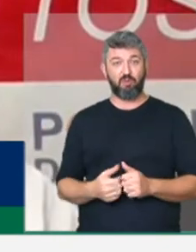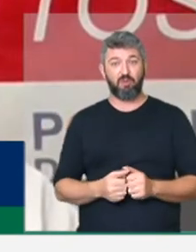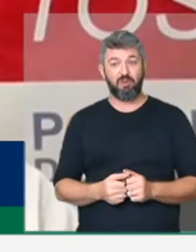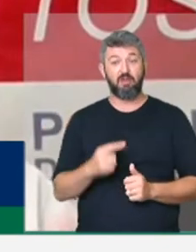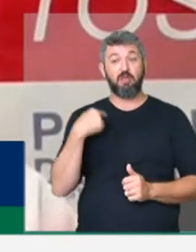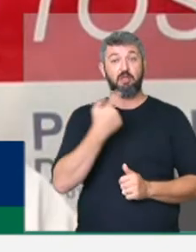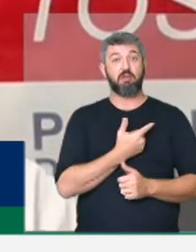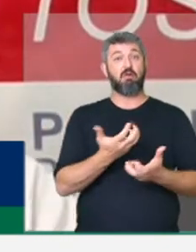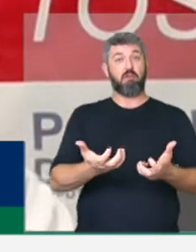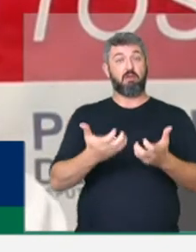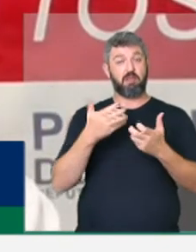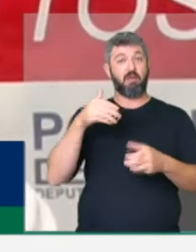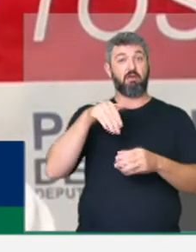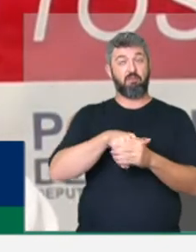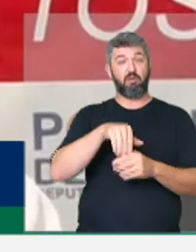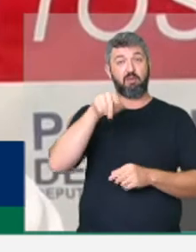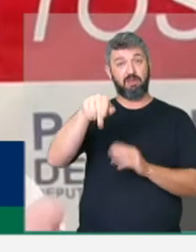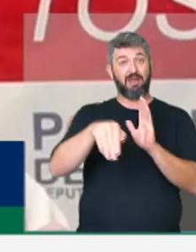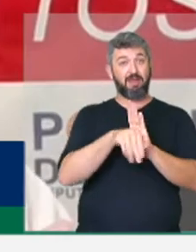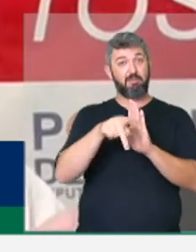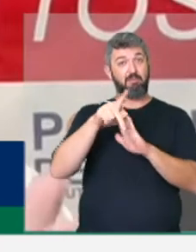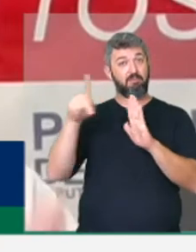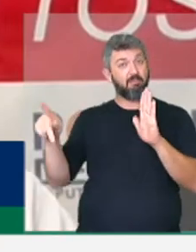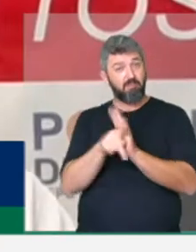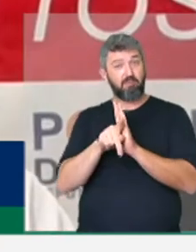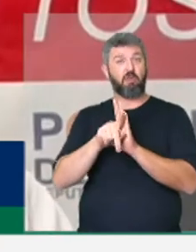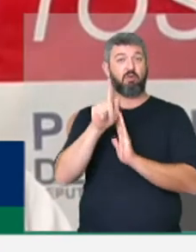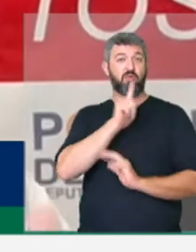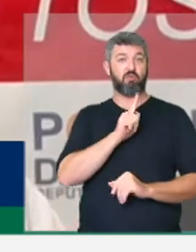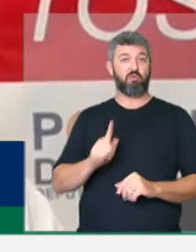SÓ ESSA A NOSSA DÚVIDA, PRESIDENTE. [PRESIDENTE]: COMO